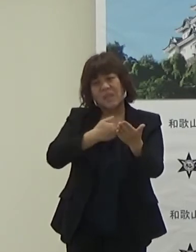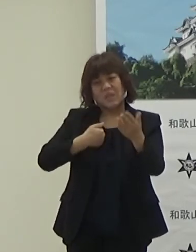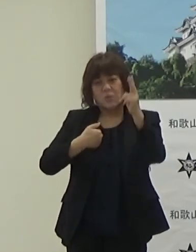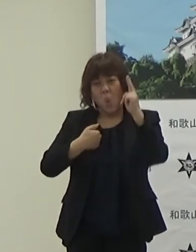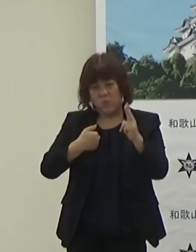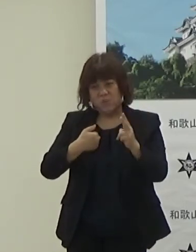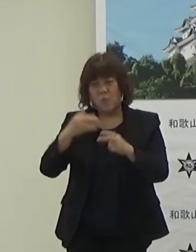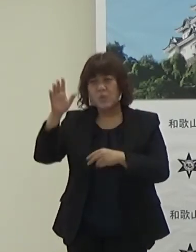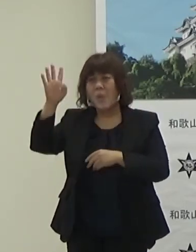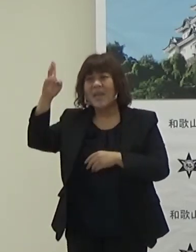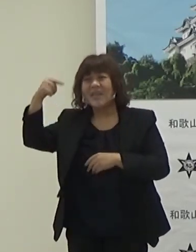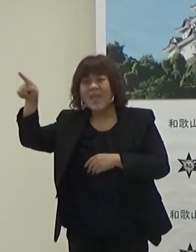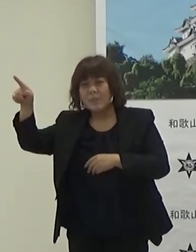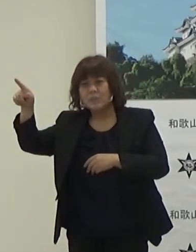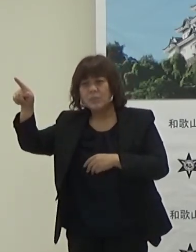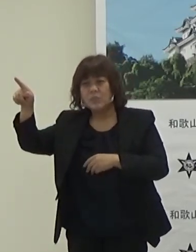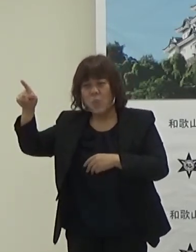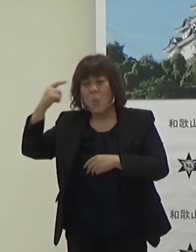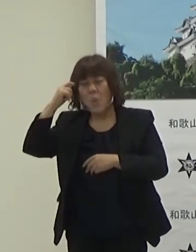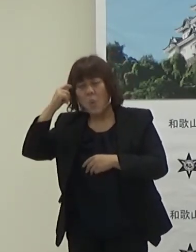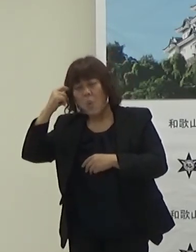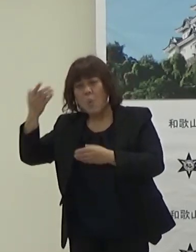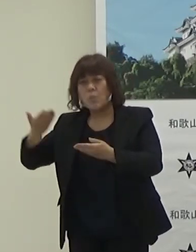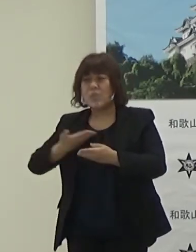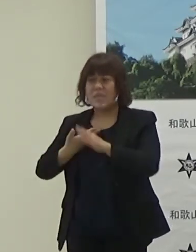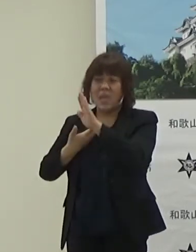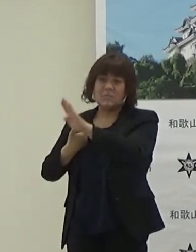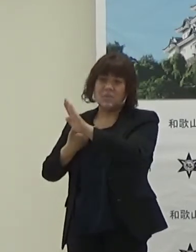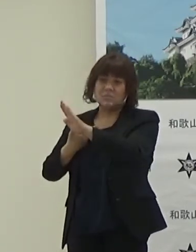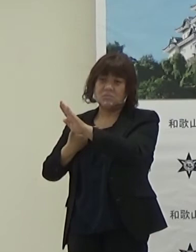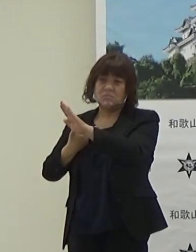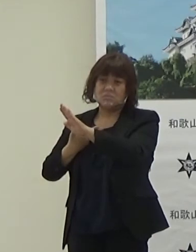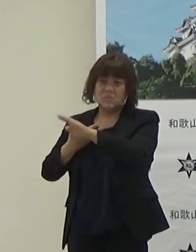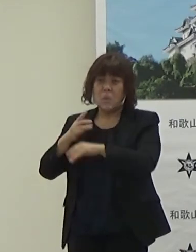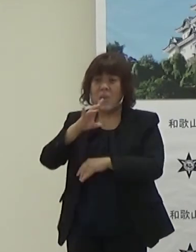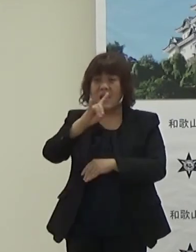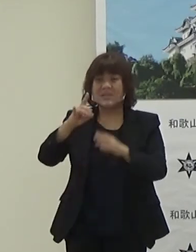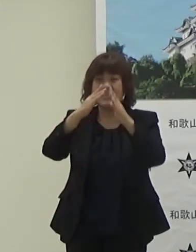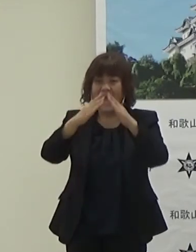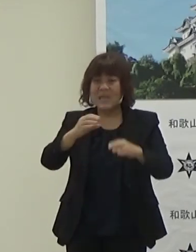とそこは組んでくれてます それは議会の委員会等でも